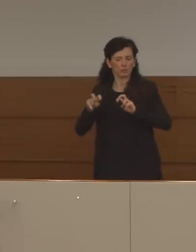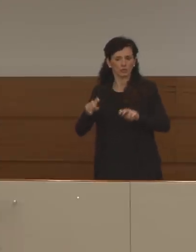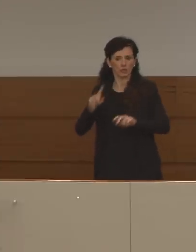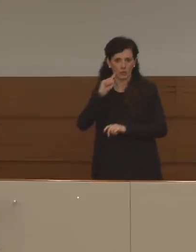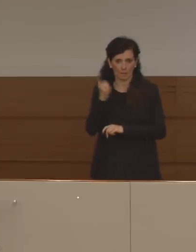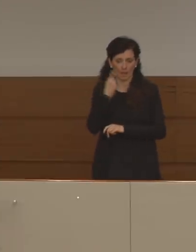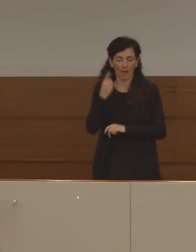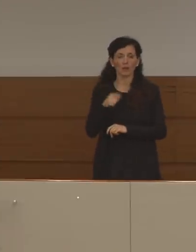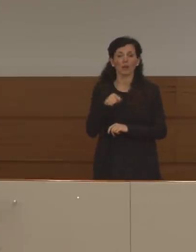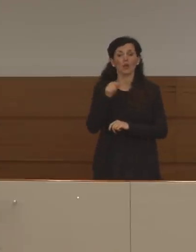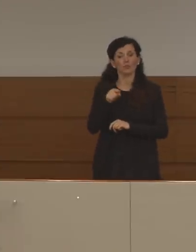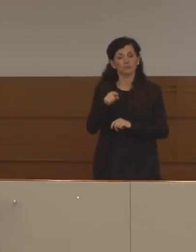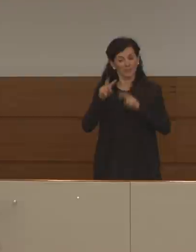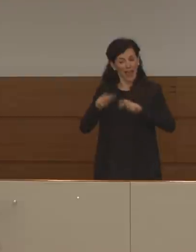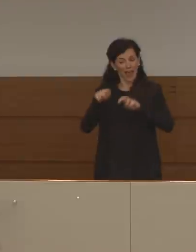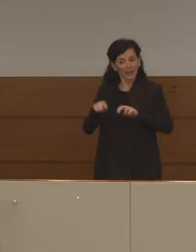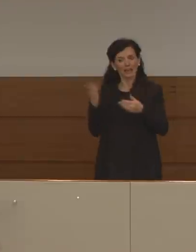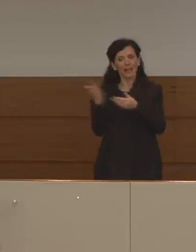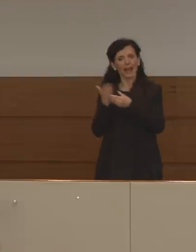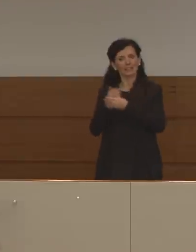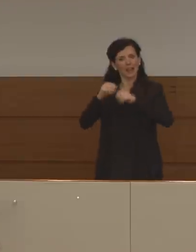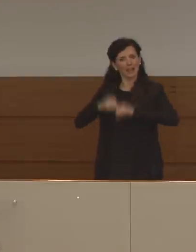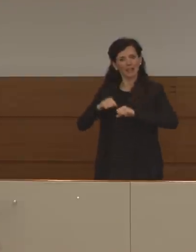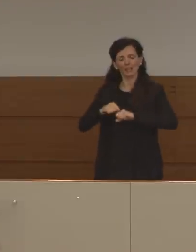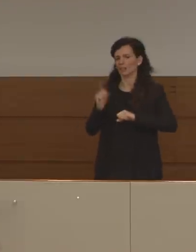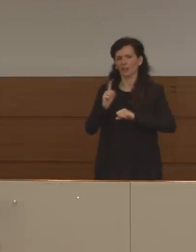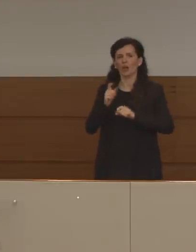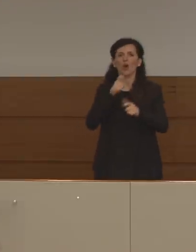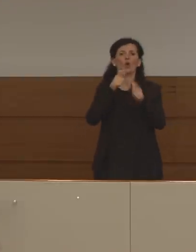cartelle cliniche ma vengono da comunicazioni dirette con le regioni